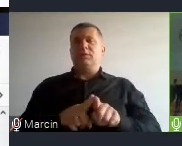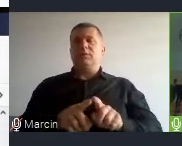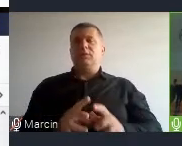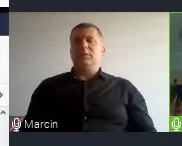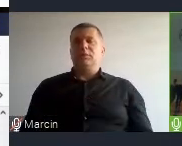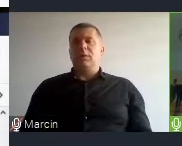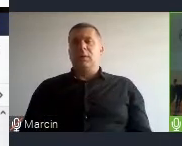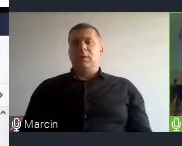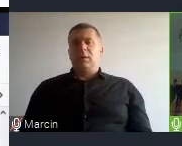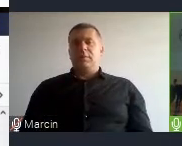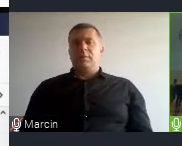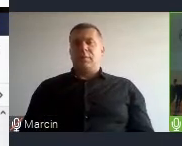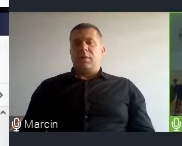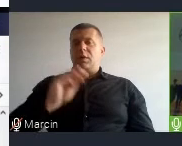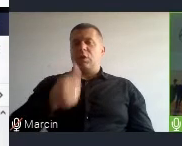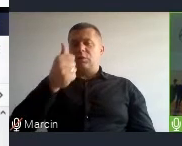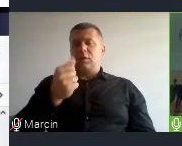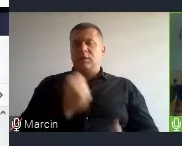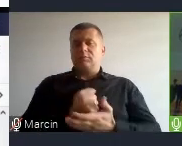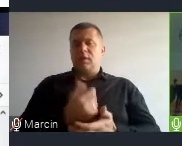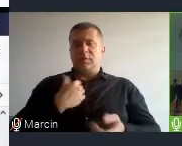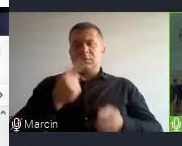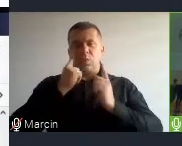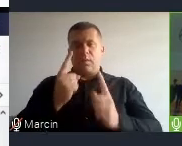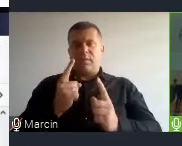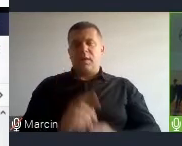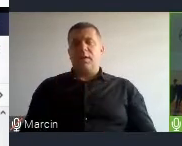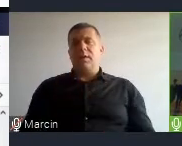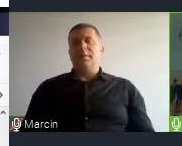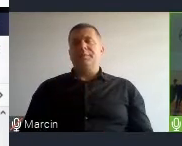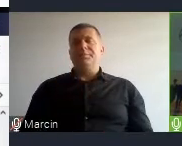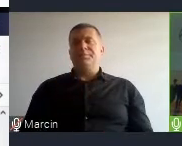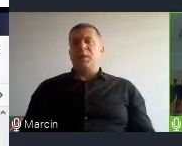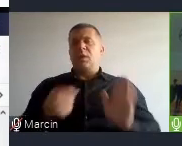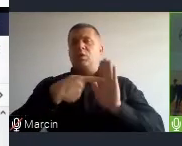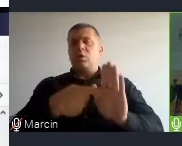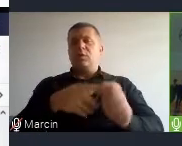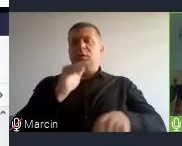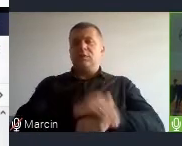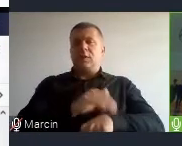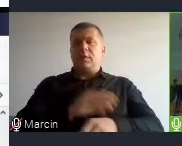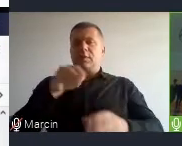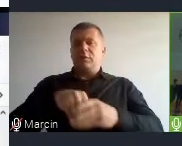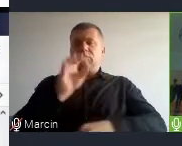Na jeszcze jedną rzecz bardzo ważną chcę zwrócić Państwu uwagę, dotyczącą zamawiania w projektach,